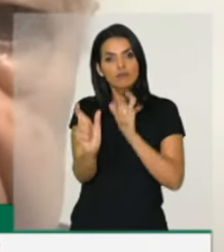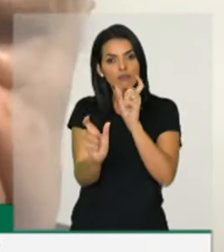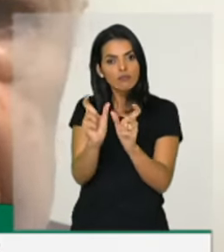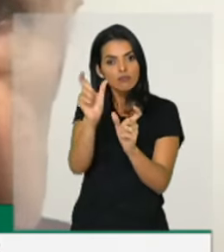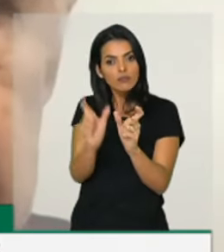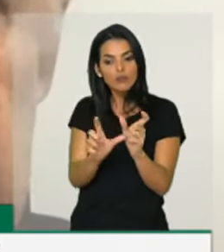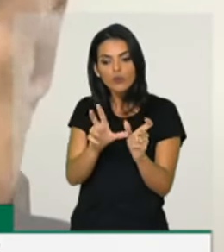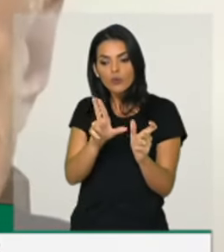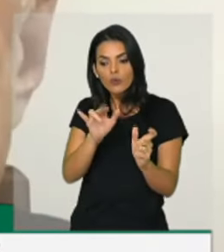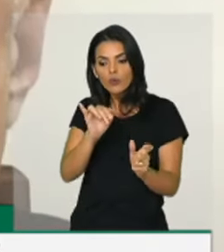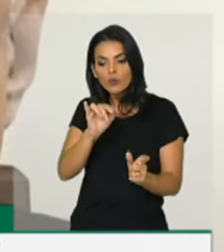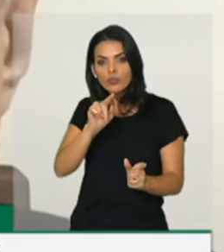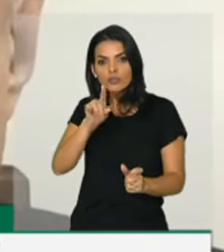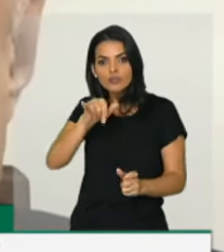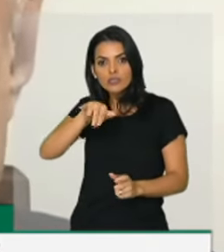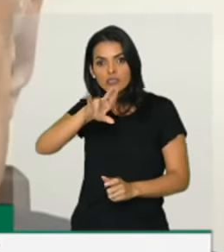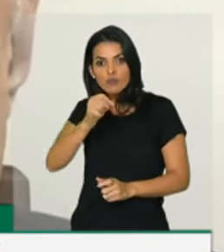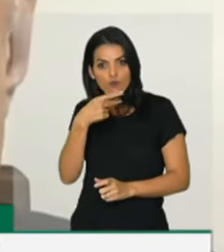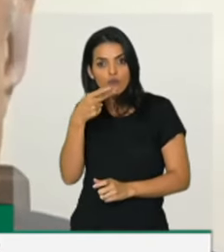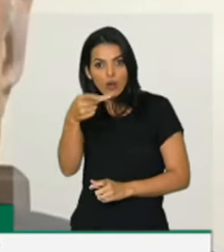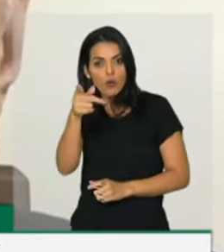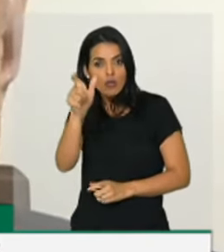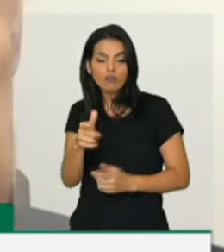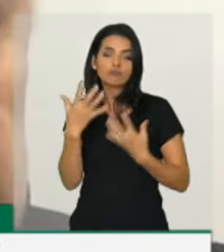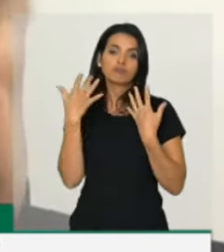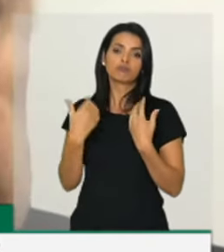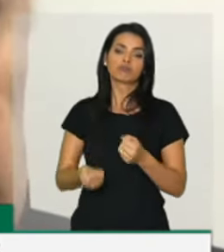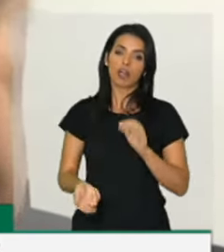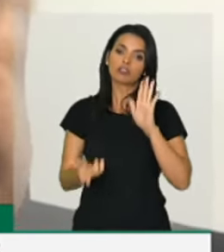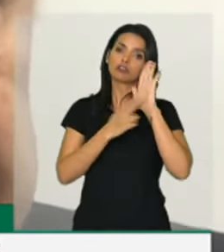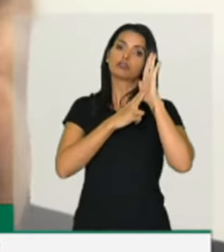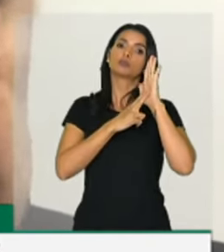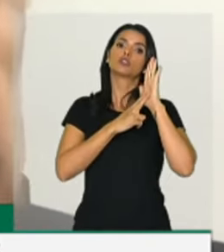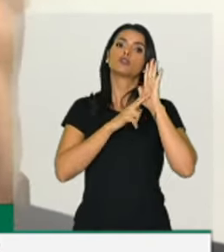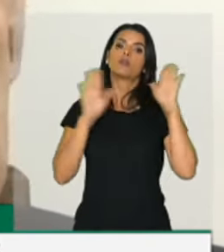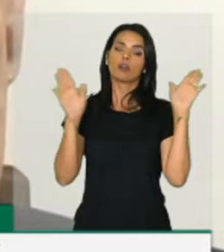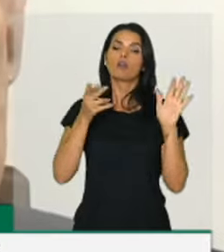ADMITIU... E EU QUERO ENTÃO FRISAR ISSO QUE A GENTE POSSA DISCUTIR.... O CUSTO DESSA